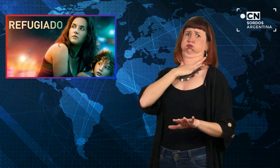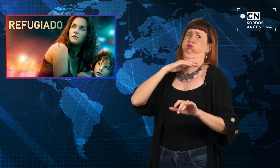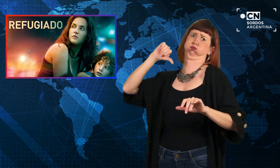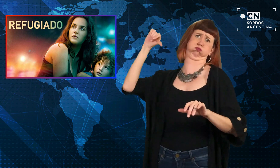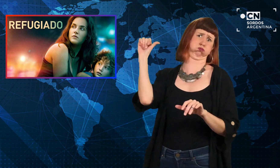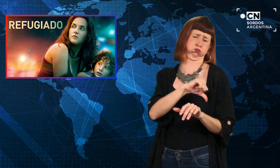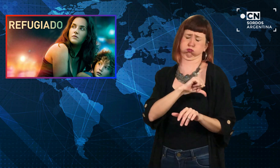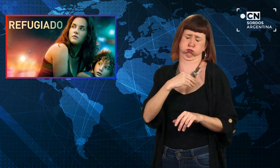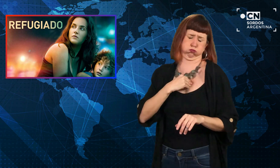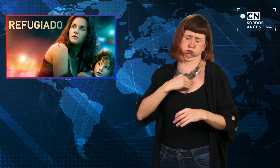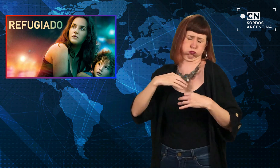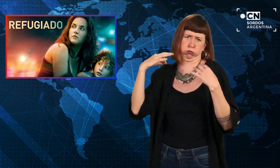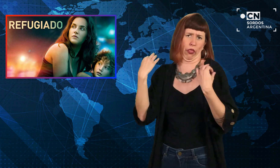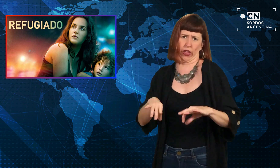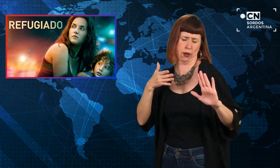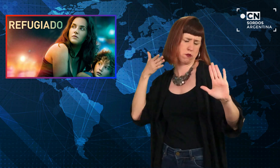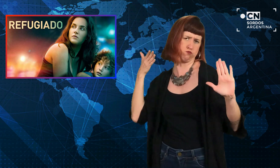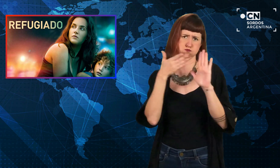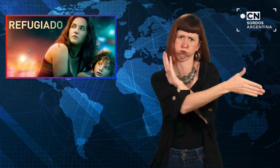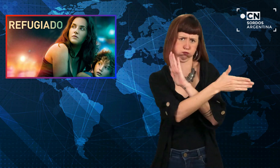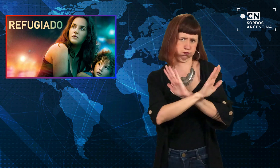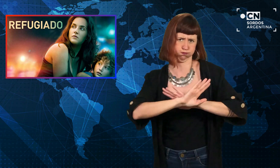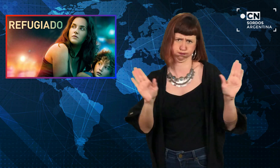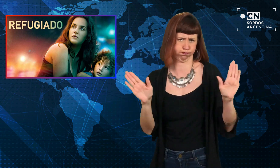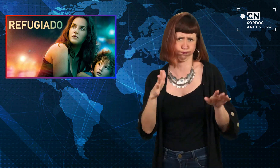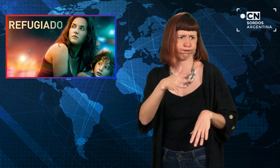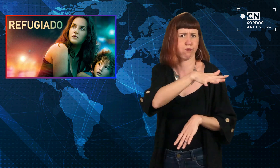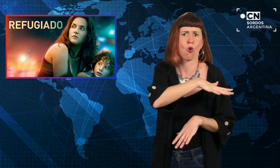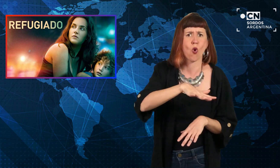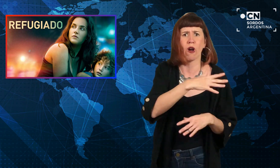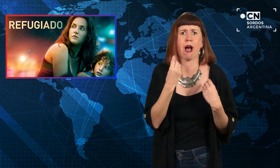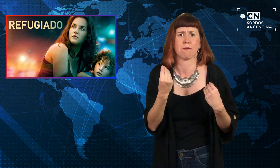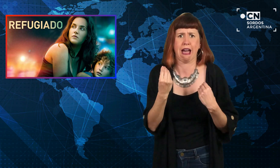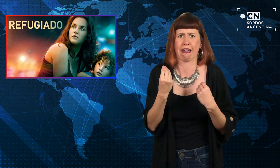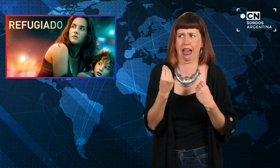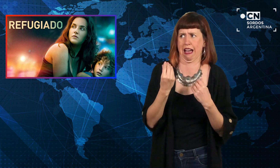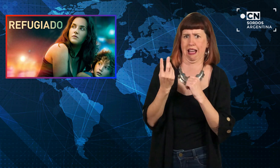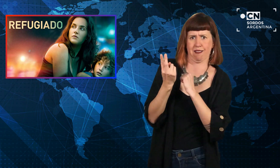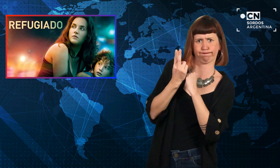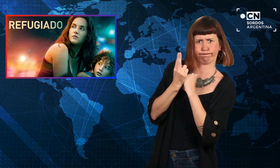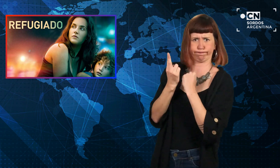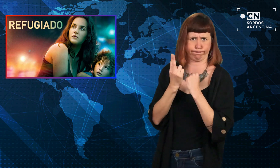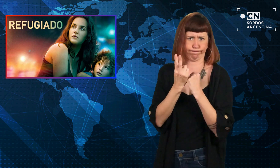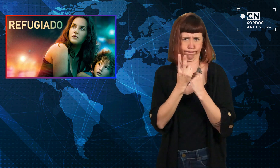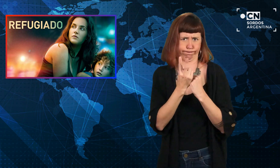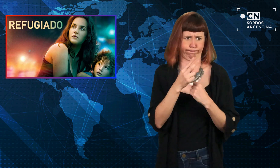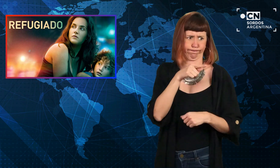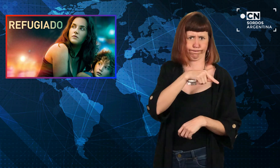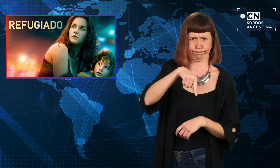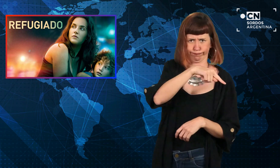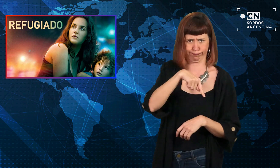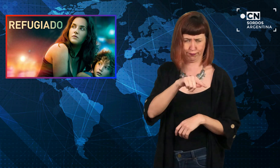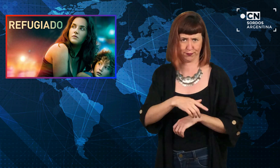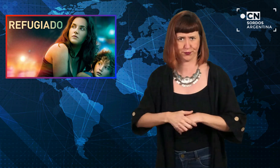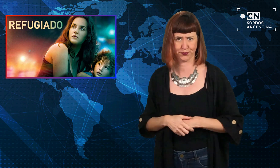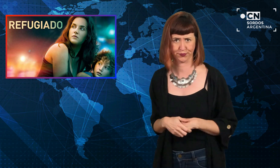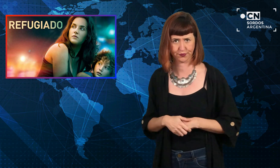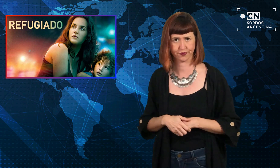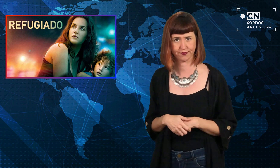que escapar en busca de un lugar donde puedan sentirse protegidos y amparados.